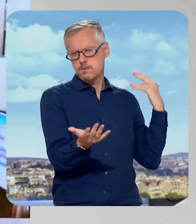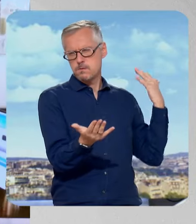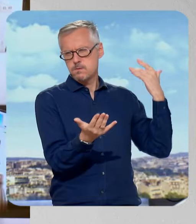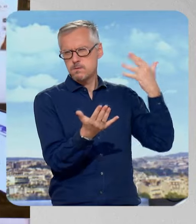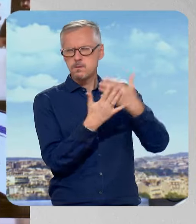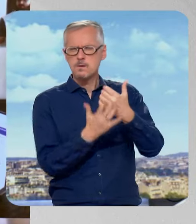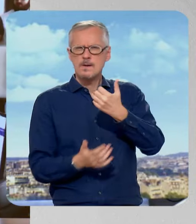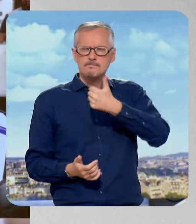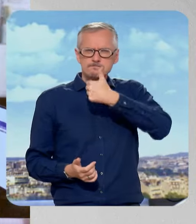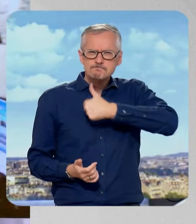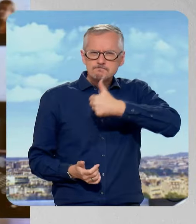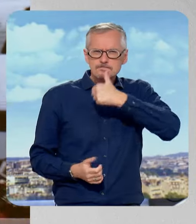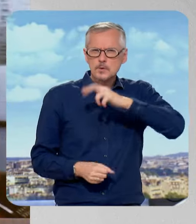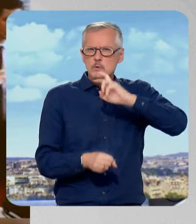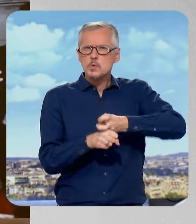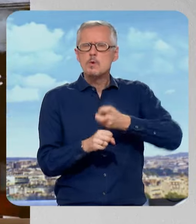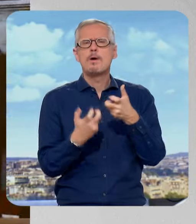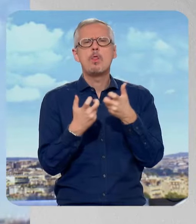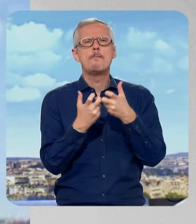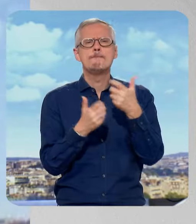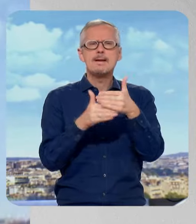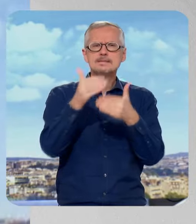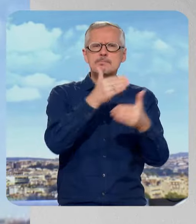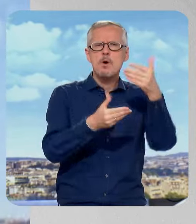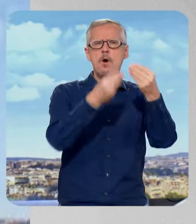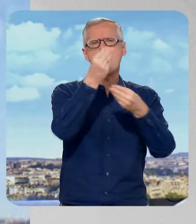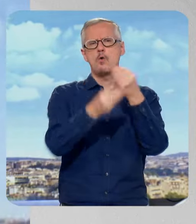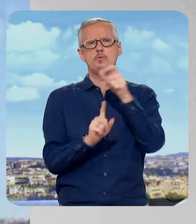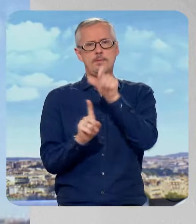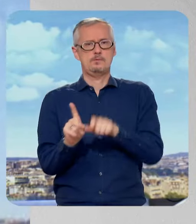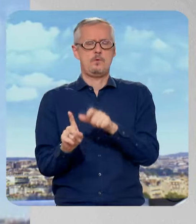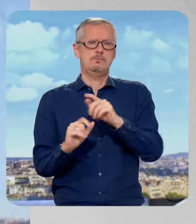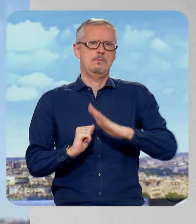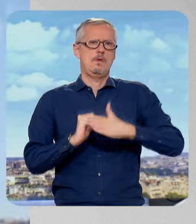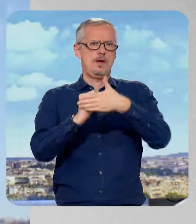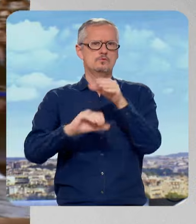d'avoir un salaire décent.